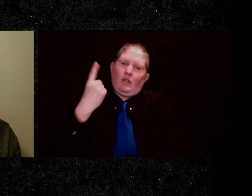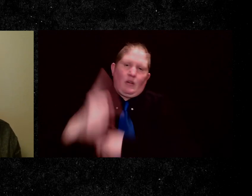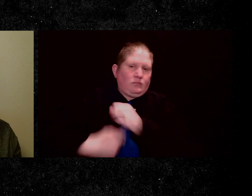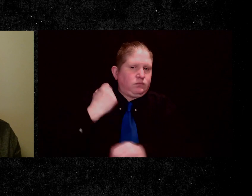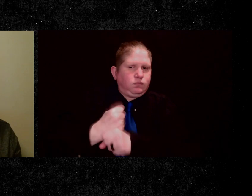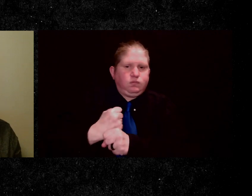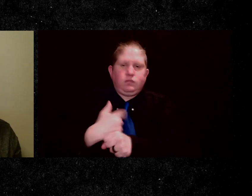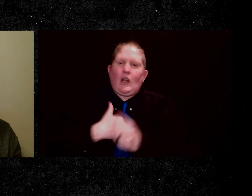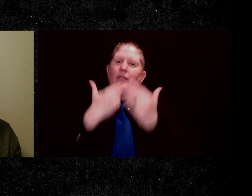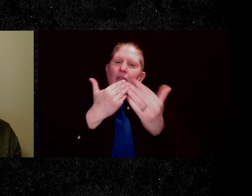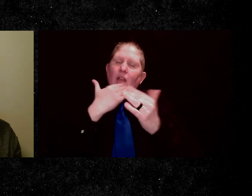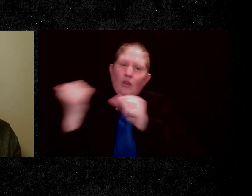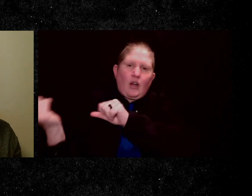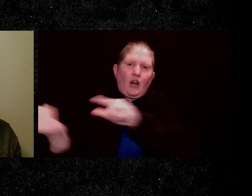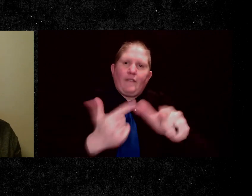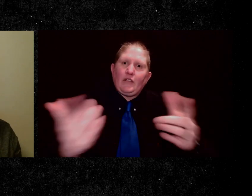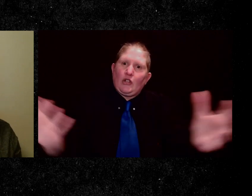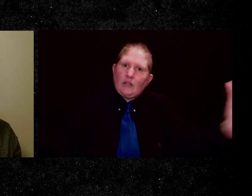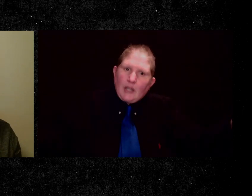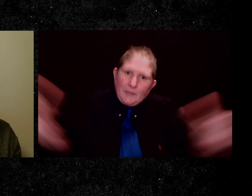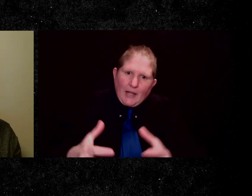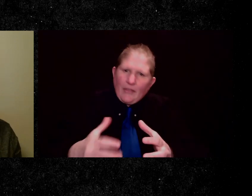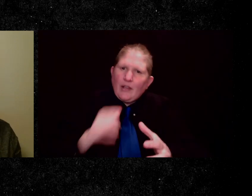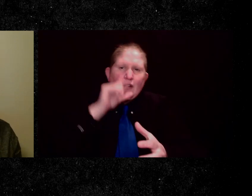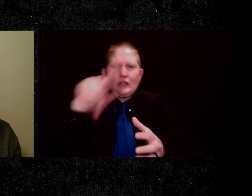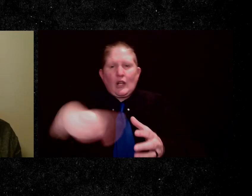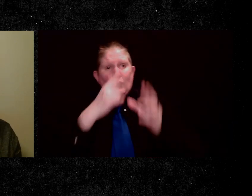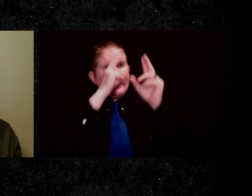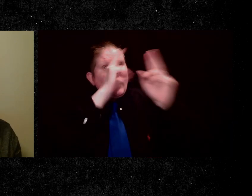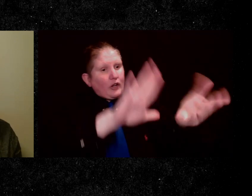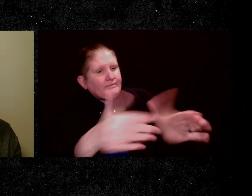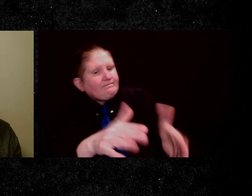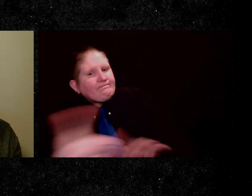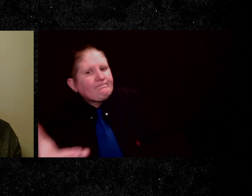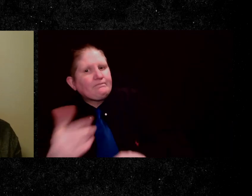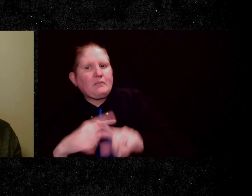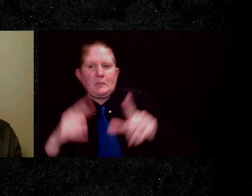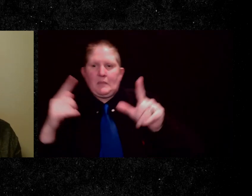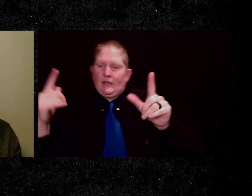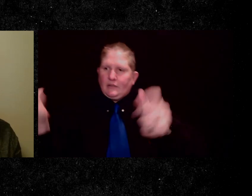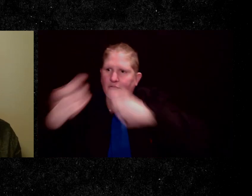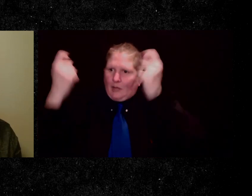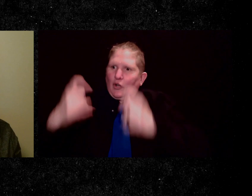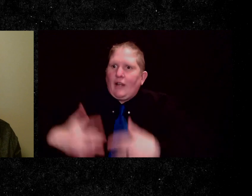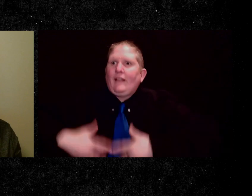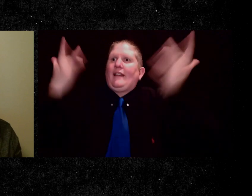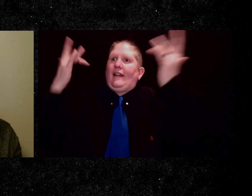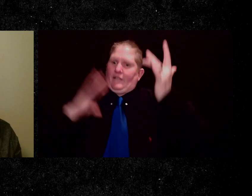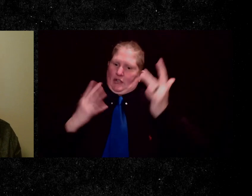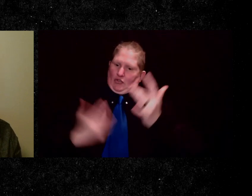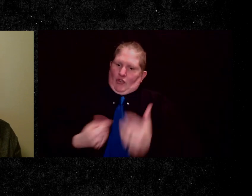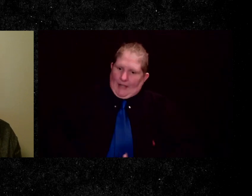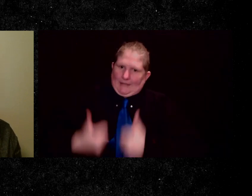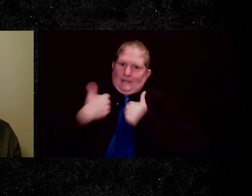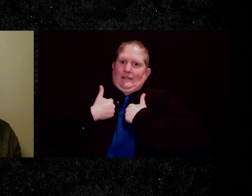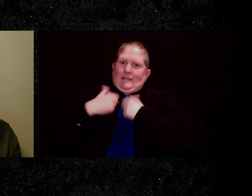y quiero agradecerles a todos por venir juntos, no solo para honrar a los muertos, sino para celebrar la vitalidad de resiliencia y existencia trans.